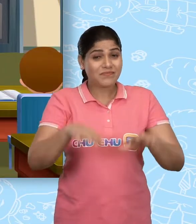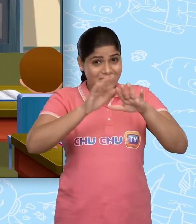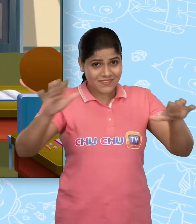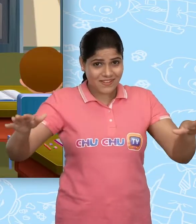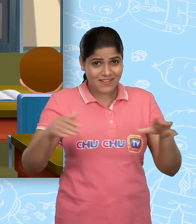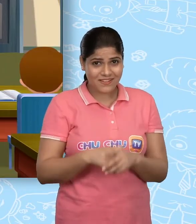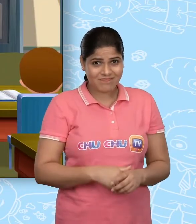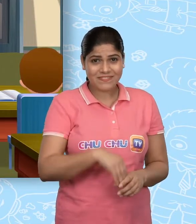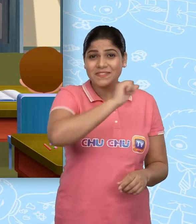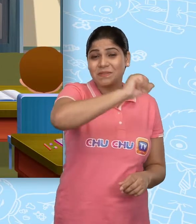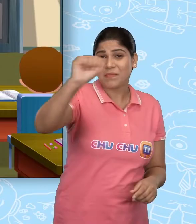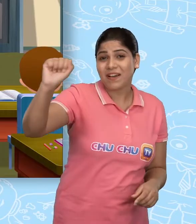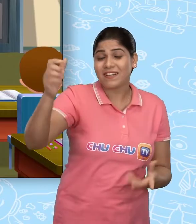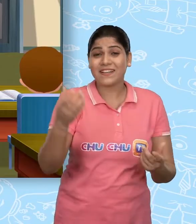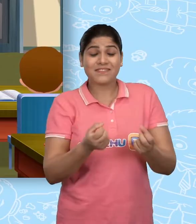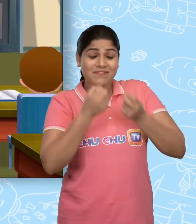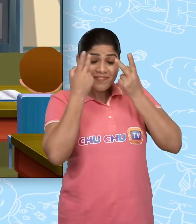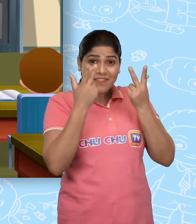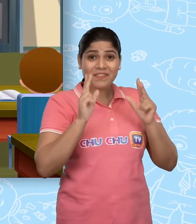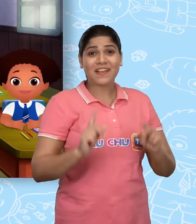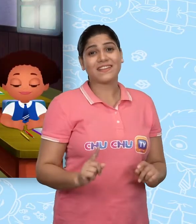बच्चो तुम्हारे लिए एक surprise है